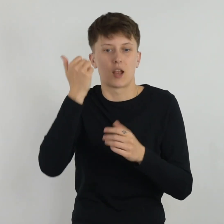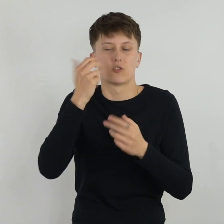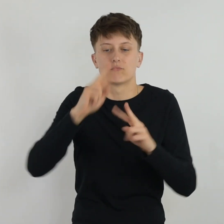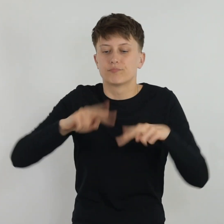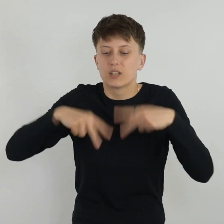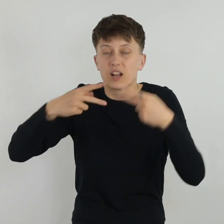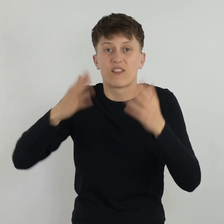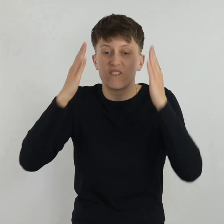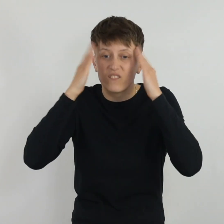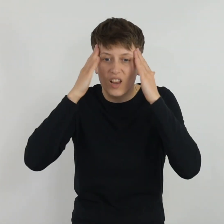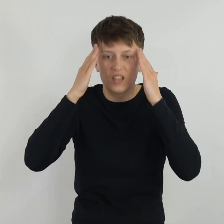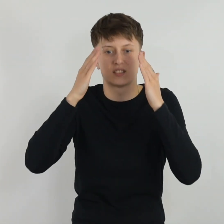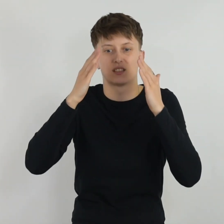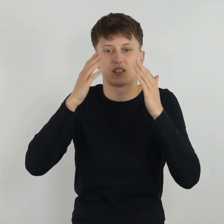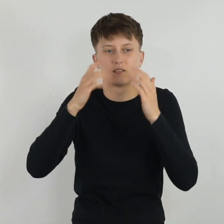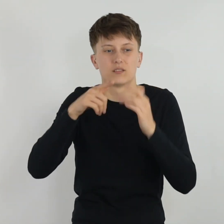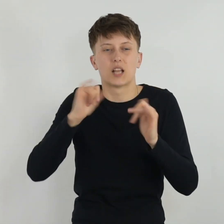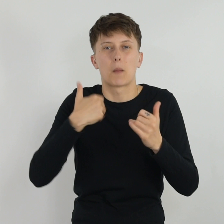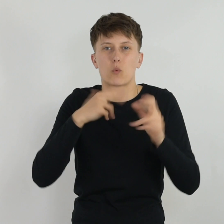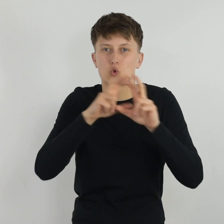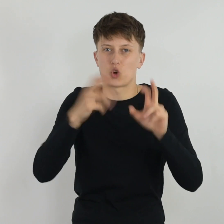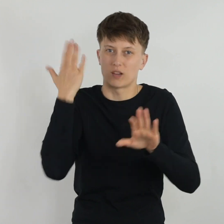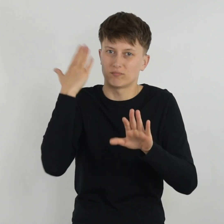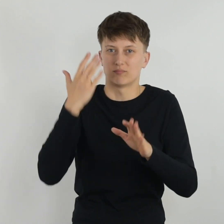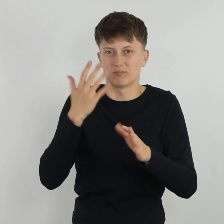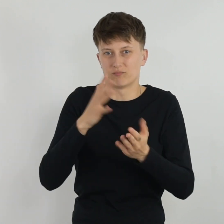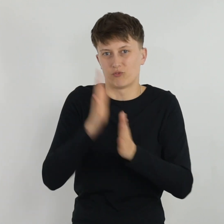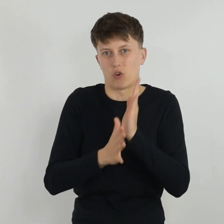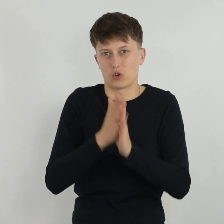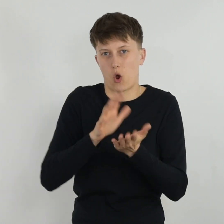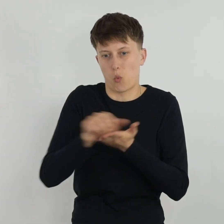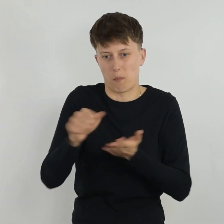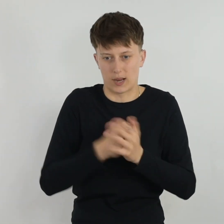i przekazywania wiedzy o czasach okupacji.